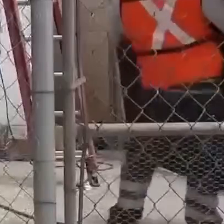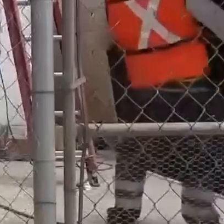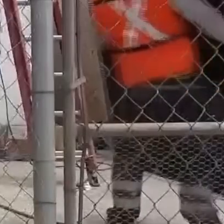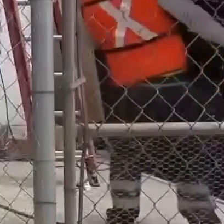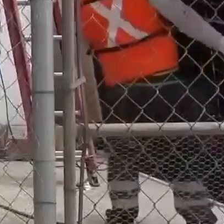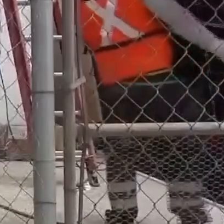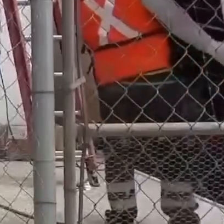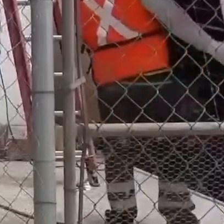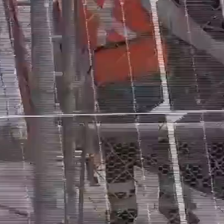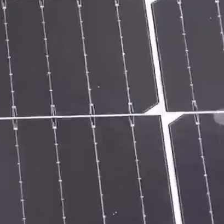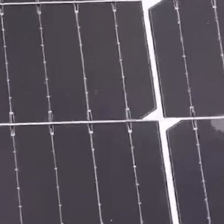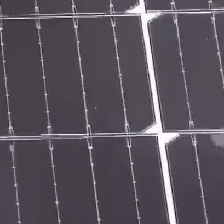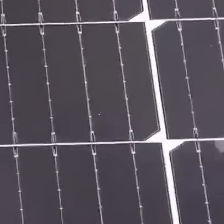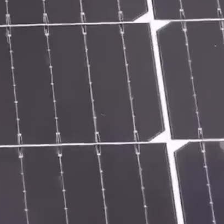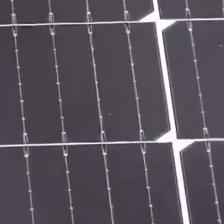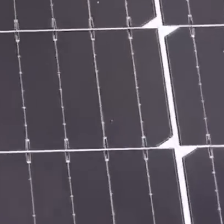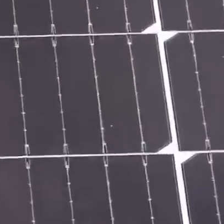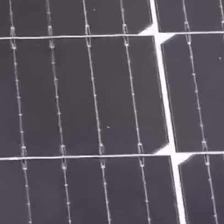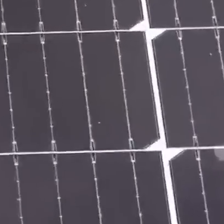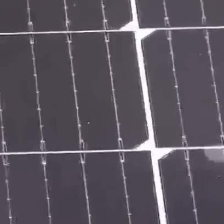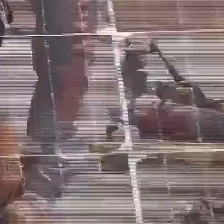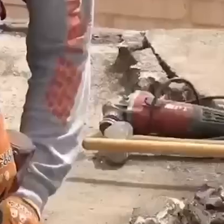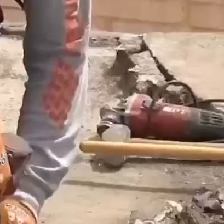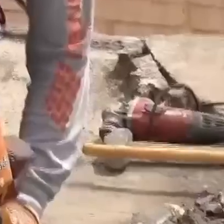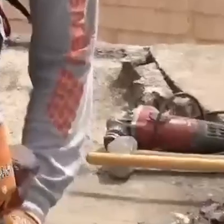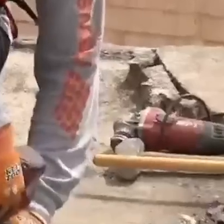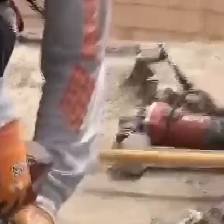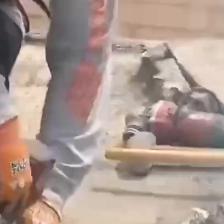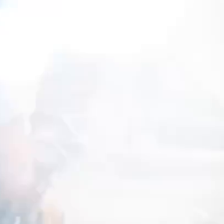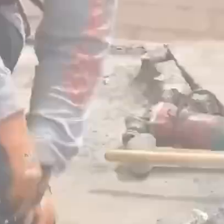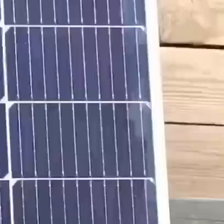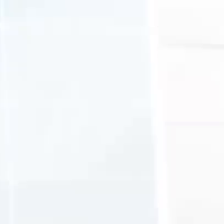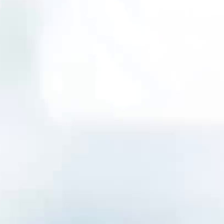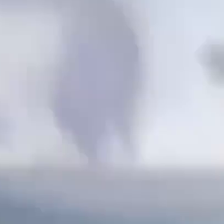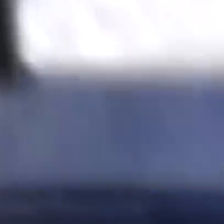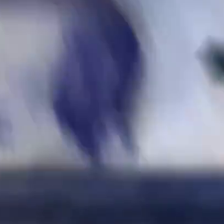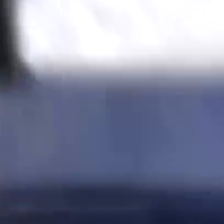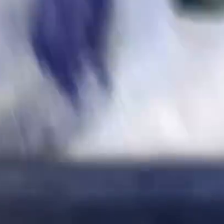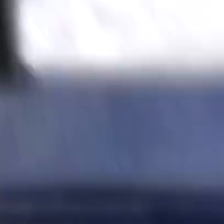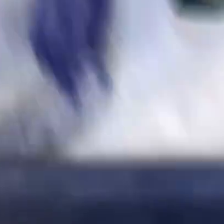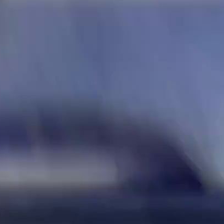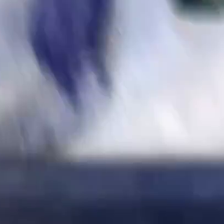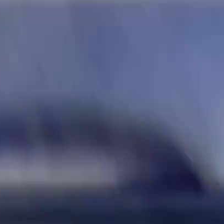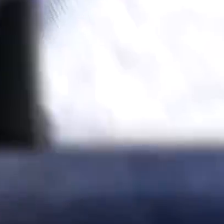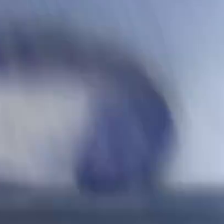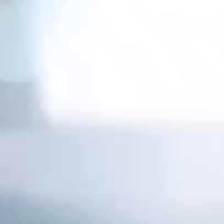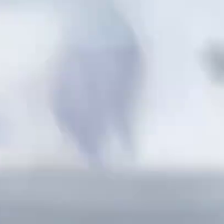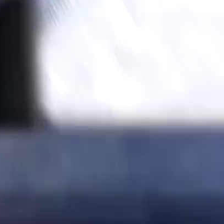techos de las viviendas de este municipio con una inversión de 200 millones de pesos con lo